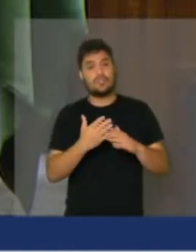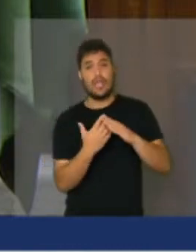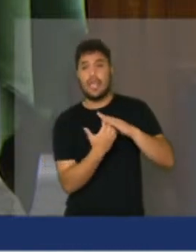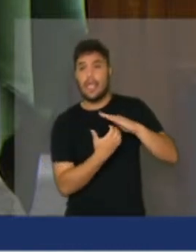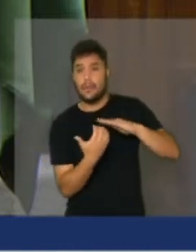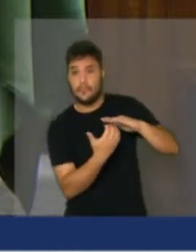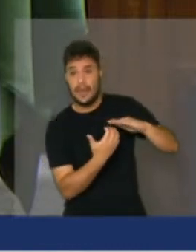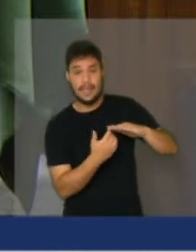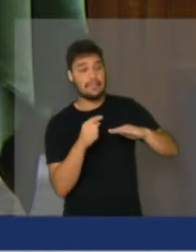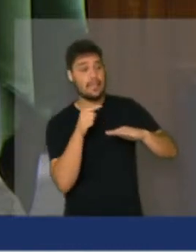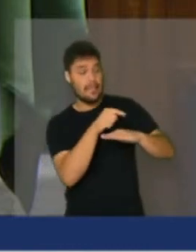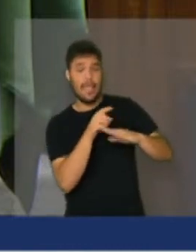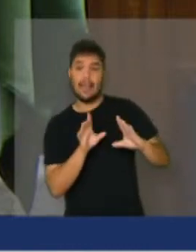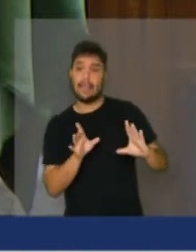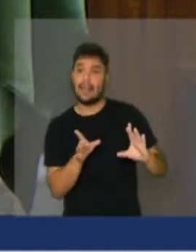E INTEGRANDO AS SOCIEDADES TEM QUADROS QUE ESTÃO NO